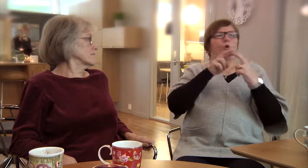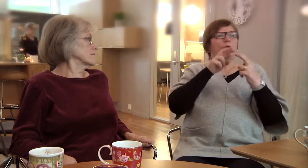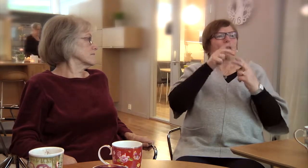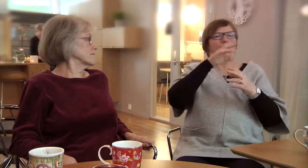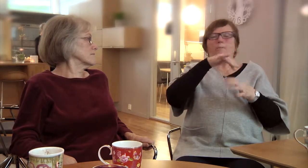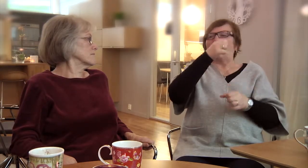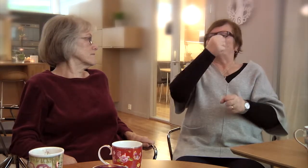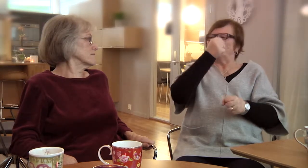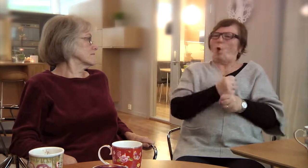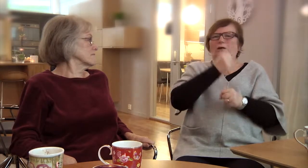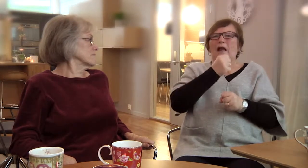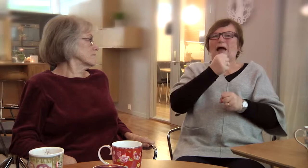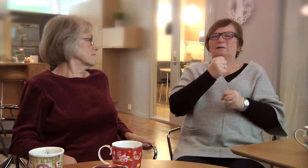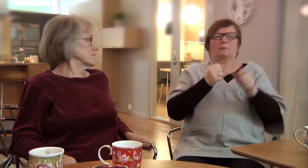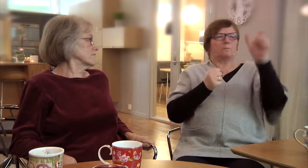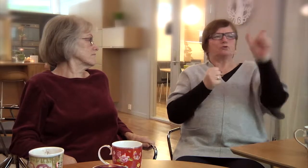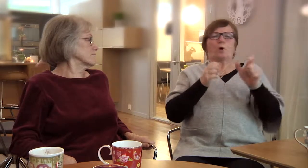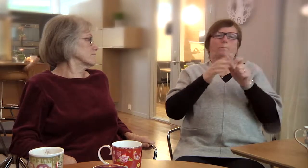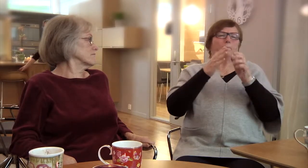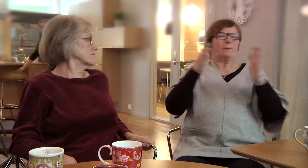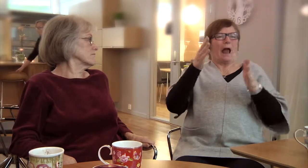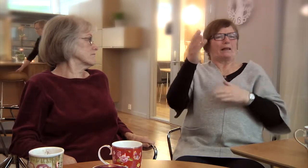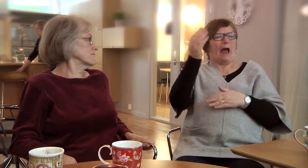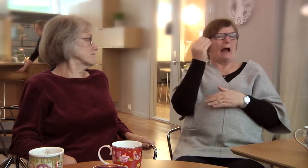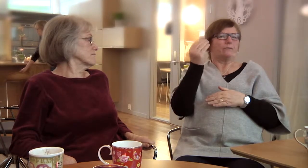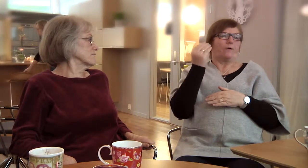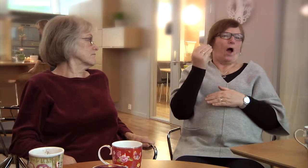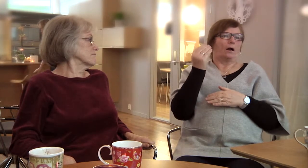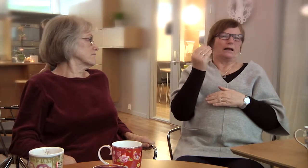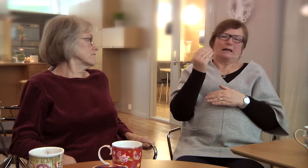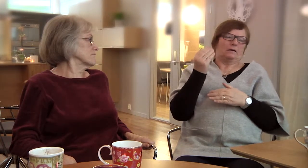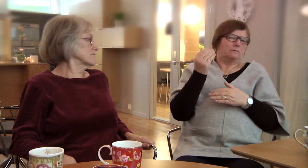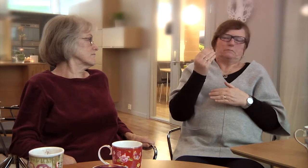Jeg tenkte at det var bedre å snakke med en person med erfaring selv.